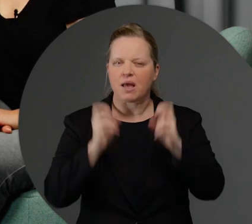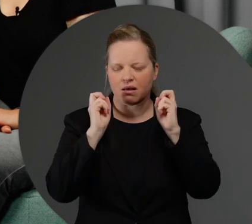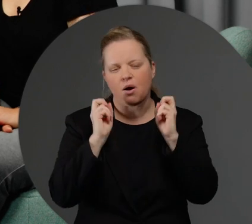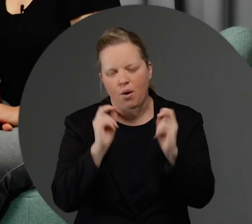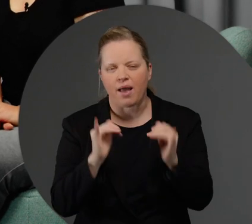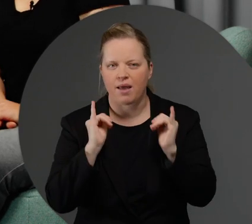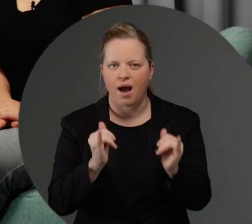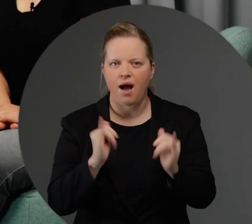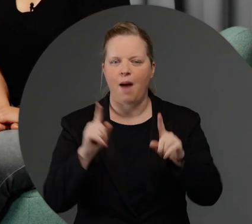ist vor allem auch gar nicht so einfach möglich.